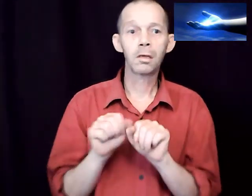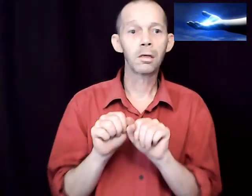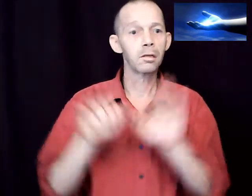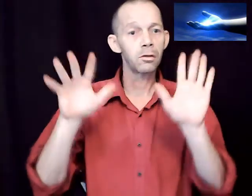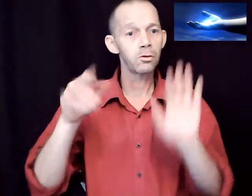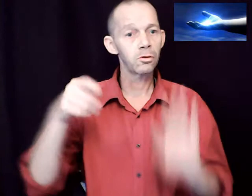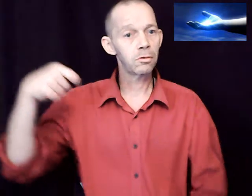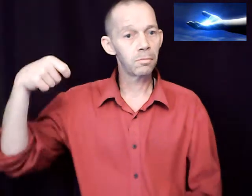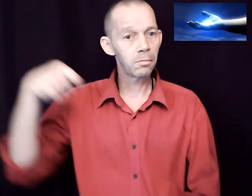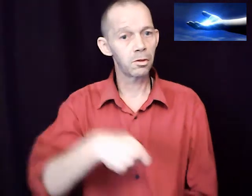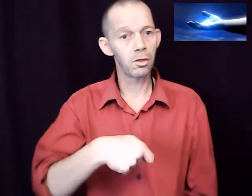il y a des Archange Michael,